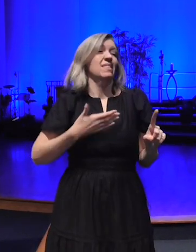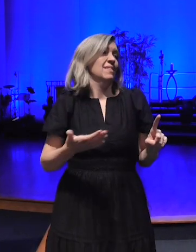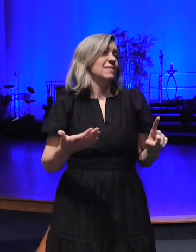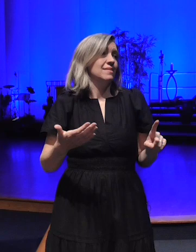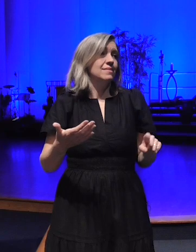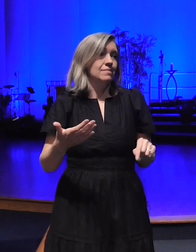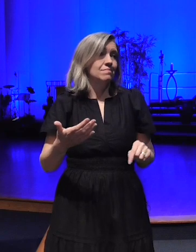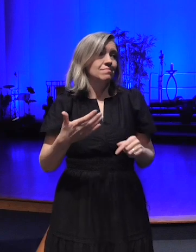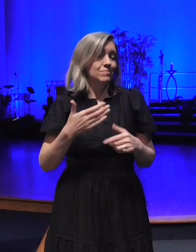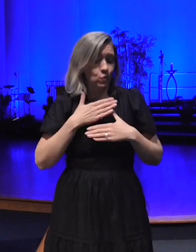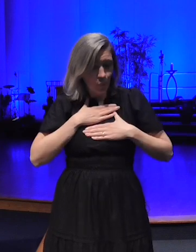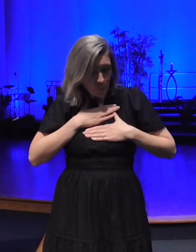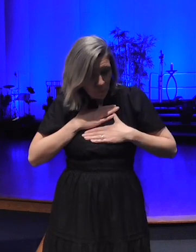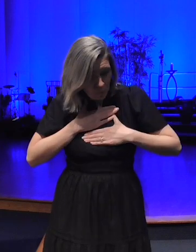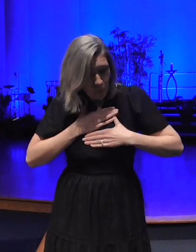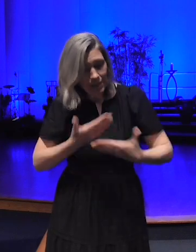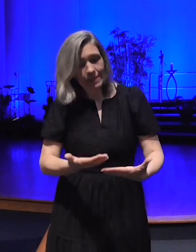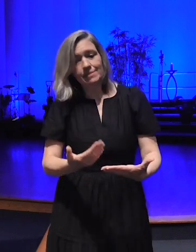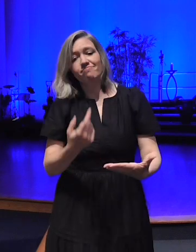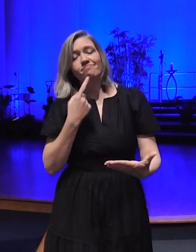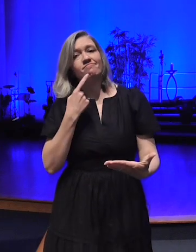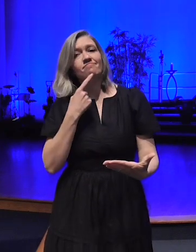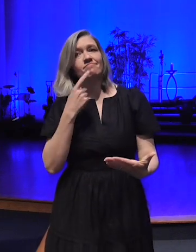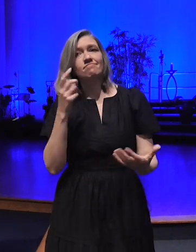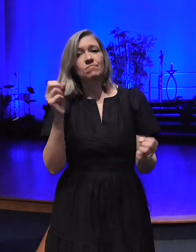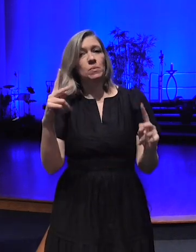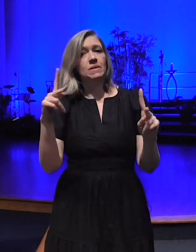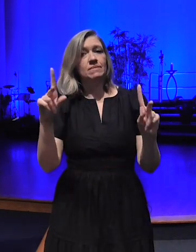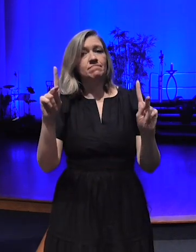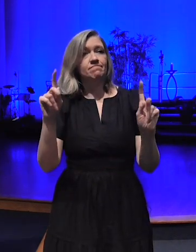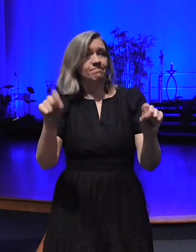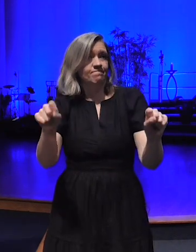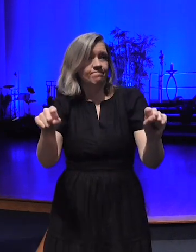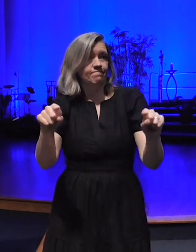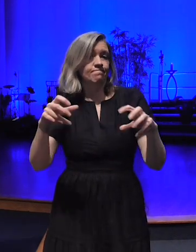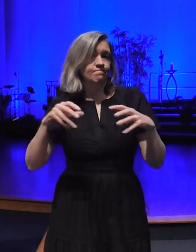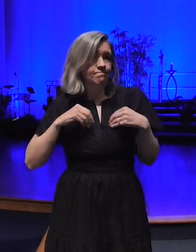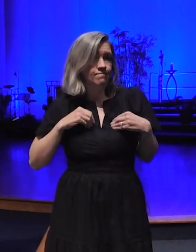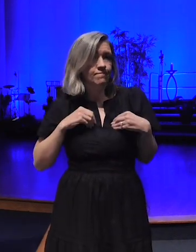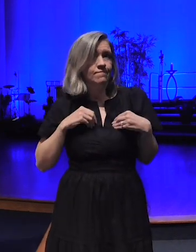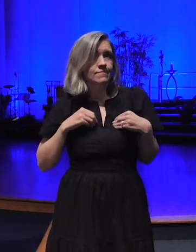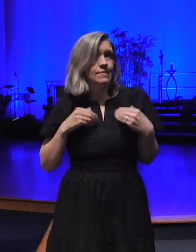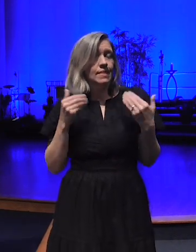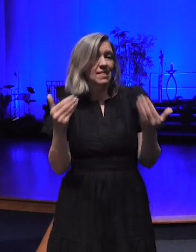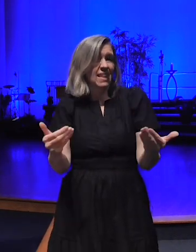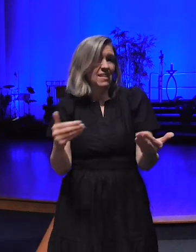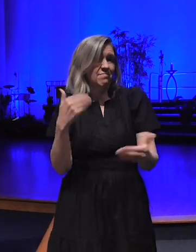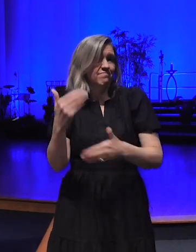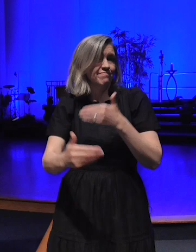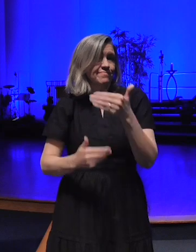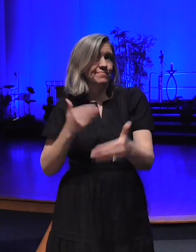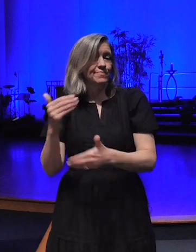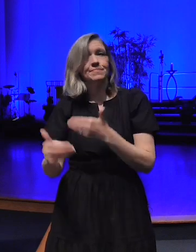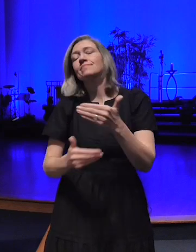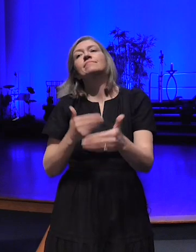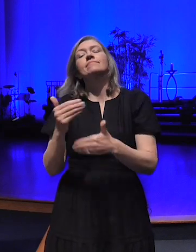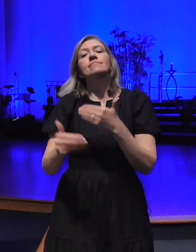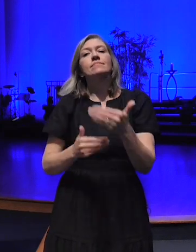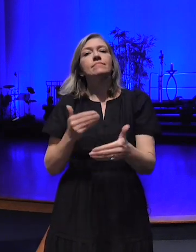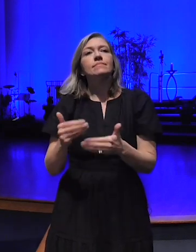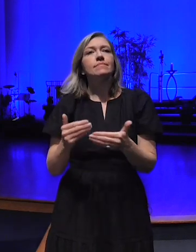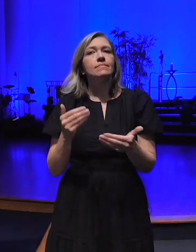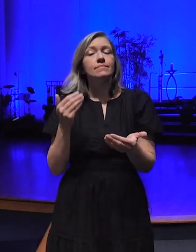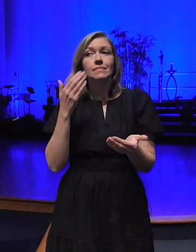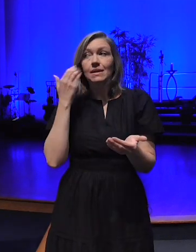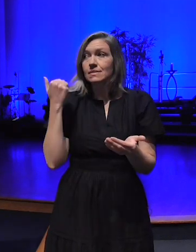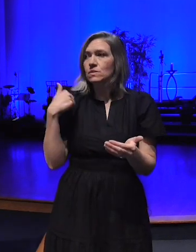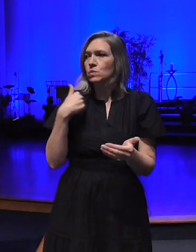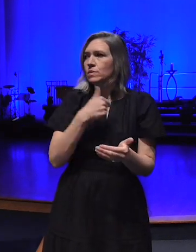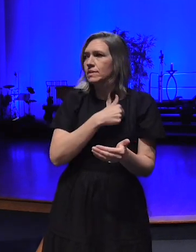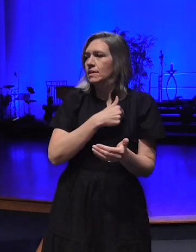Estoy dispuesto a decir que sí y dejar que se desarrolle porque llegamos a un lugar que creo que es la verdadera sabiduría